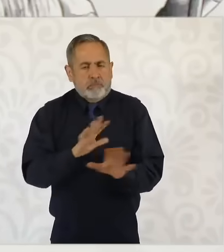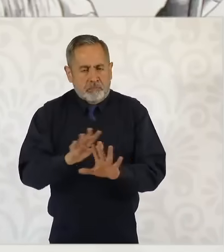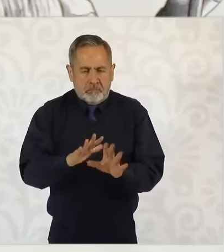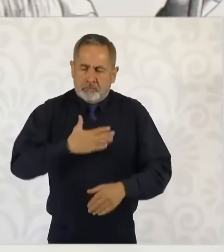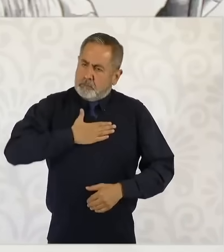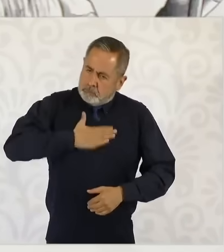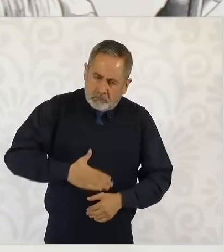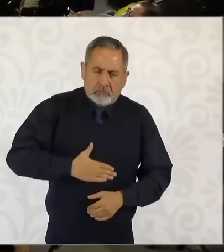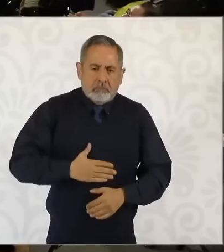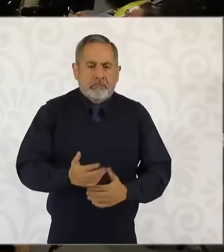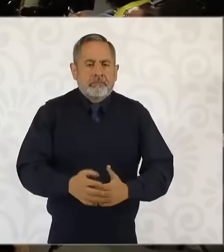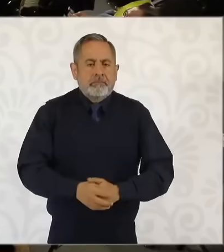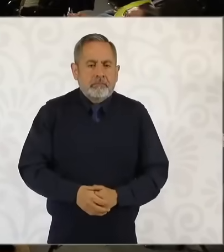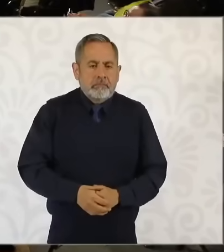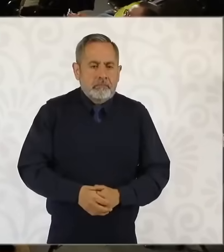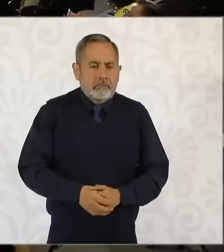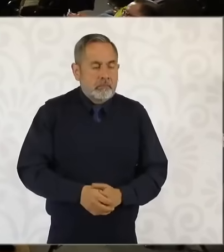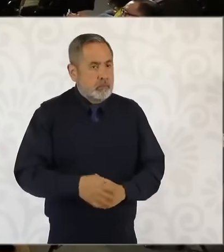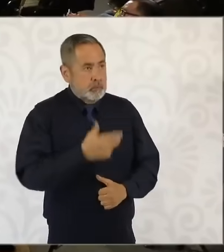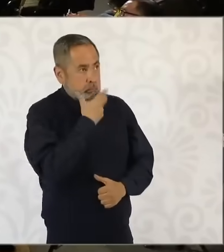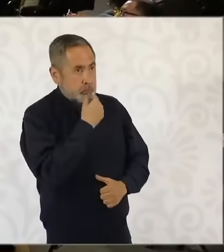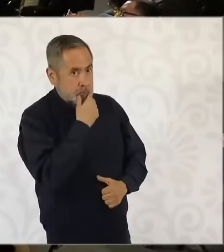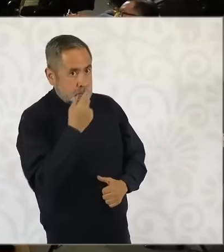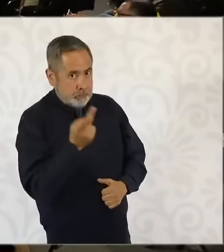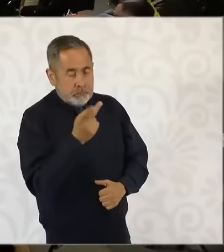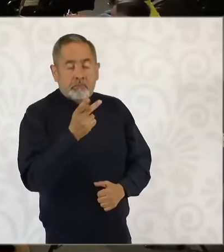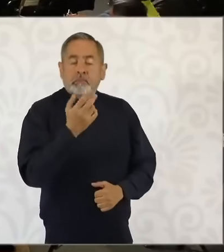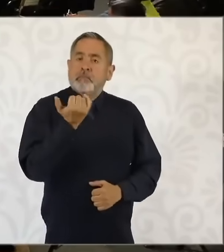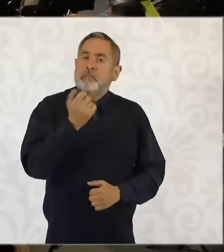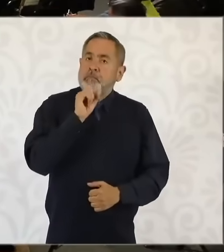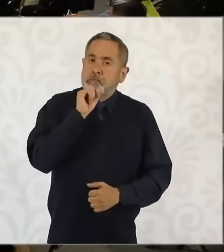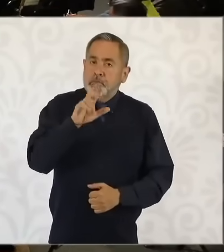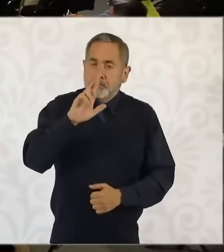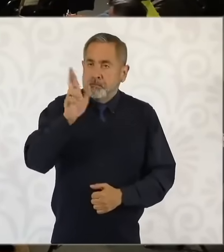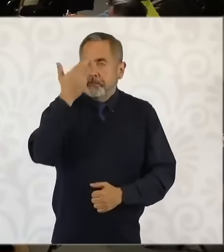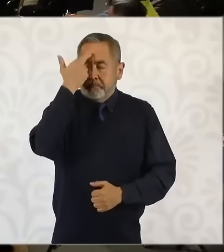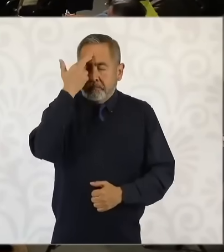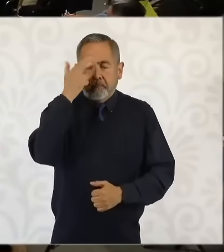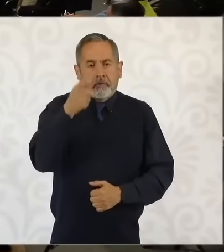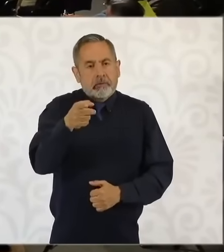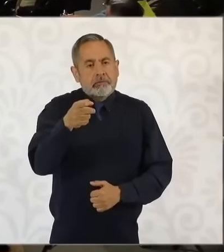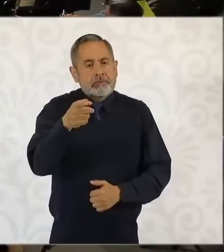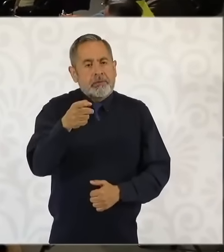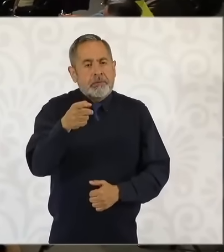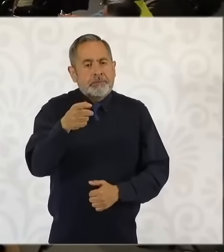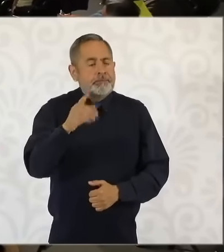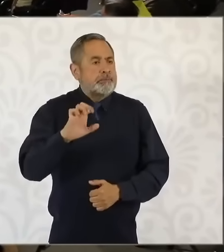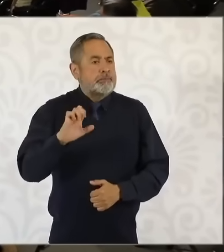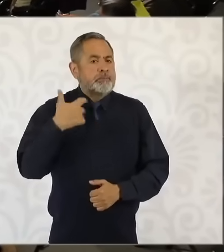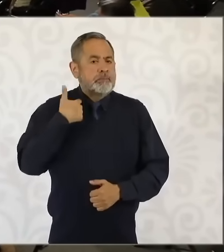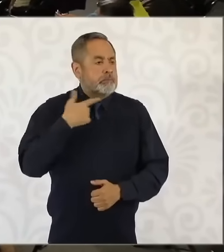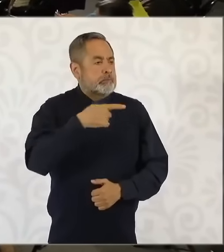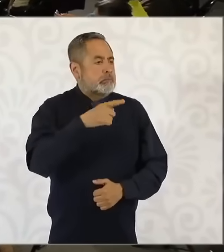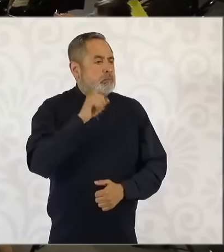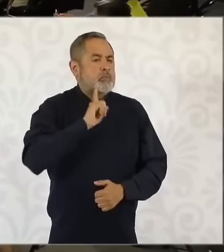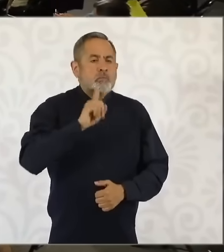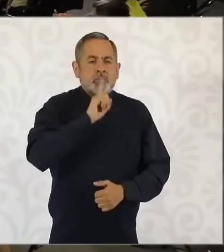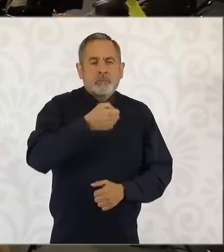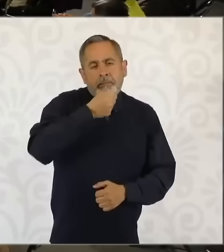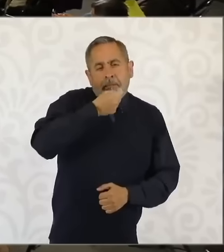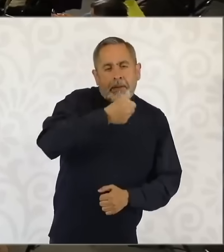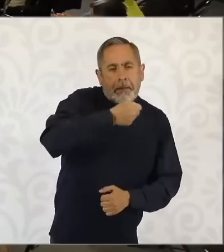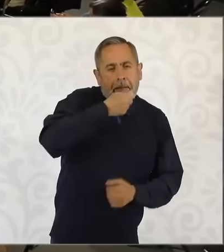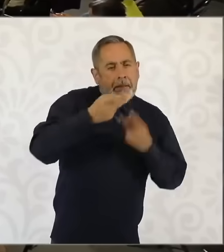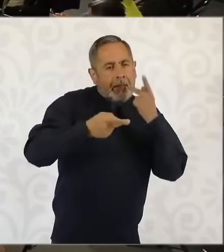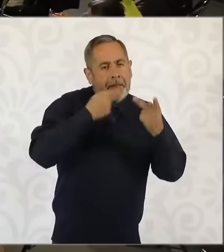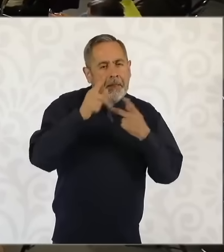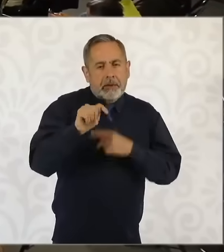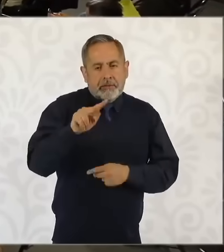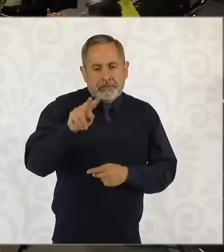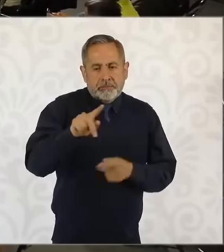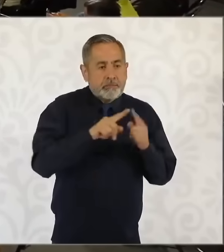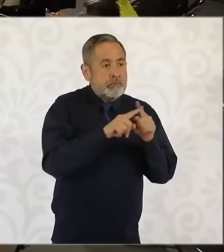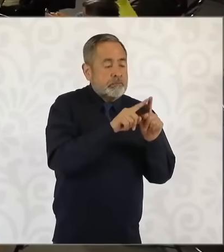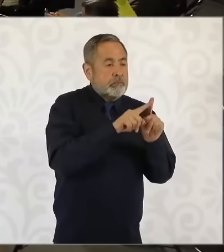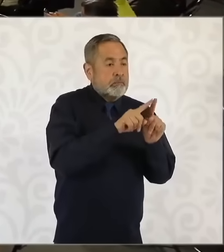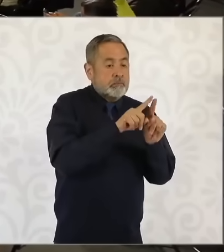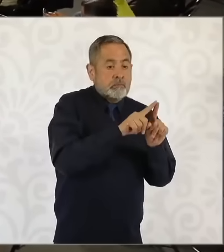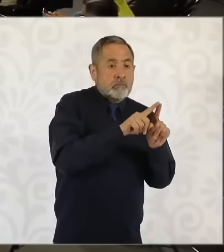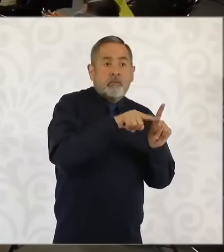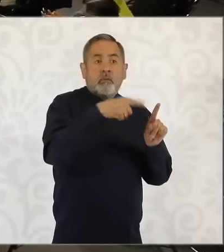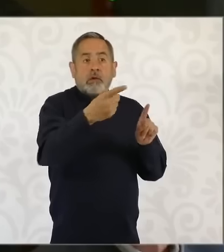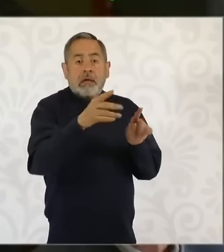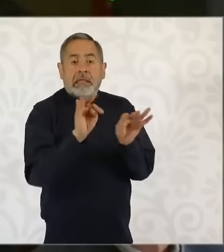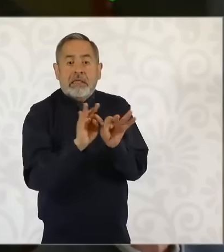eh y bueno recordemos que eh la exconductora Inés Gómez Mont pues es sobrina de Fernando Gómez Mont